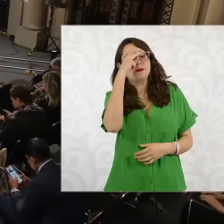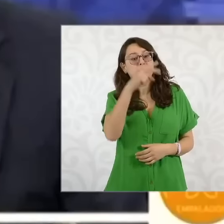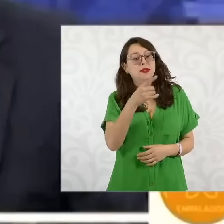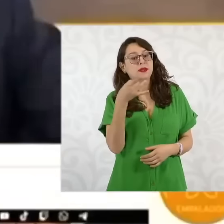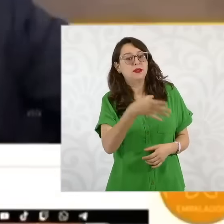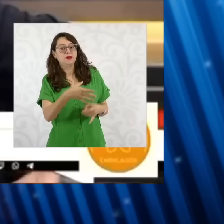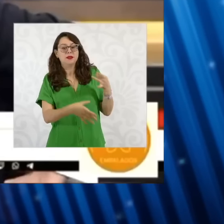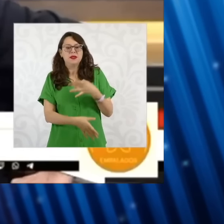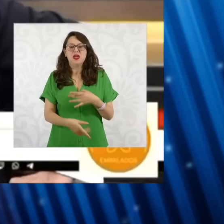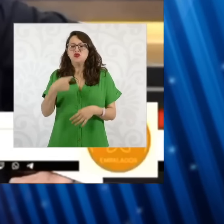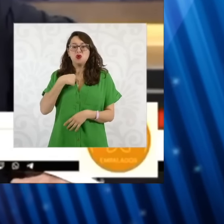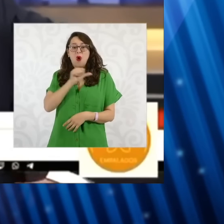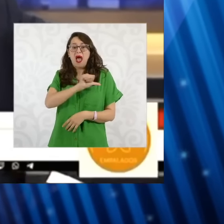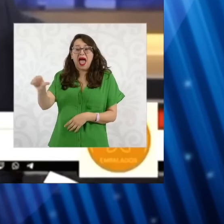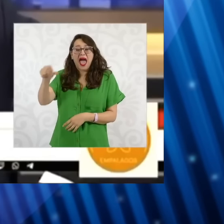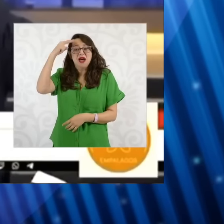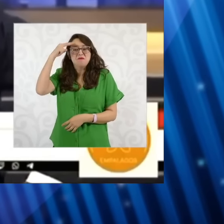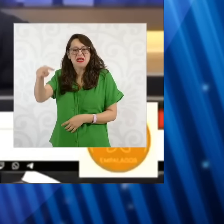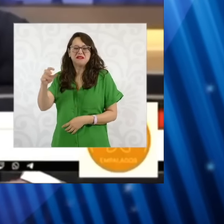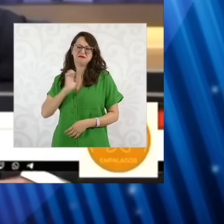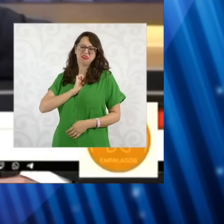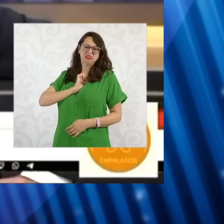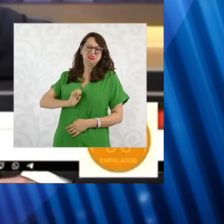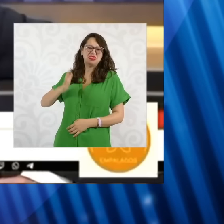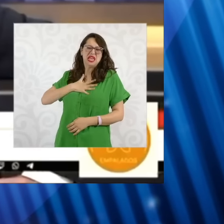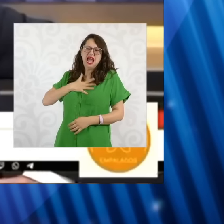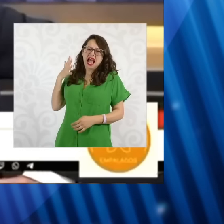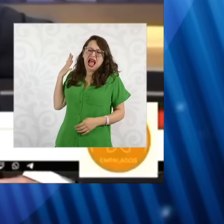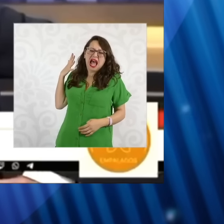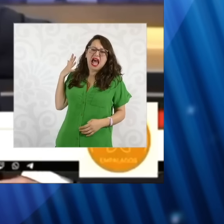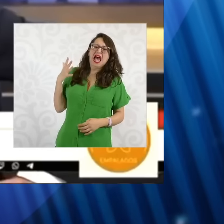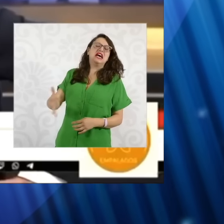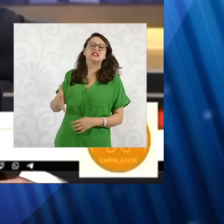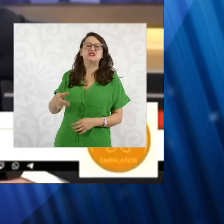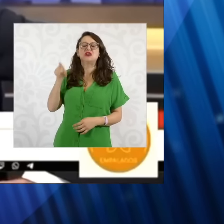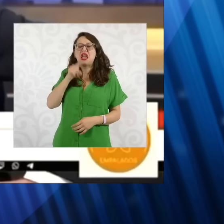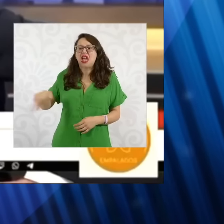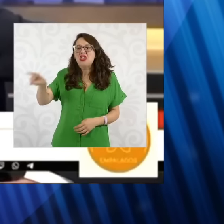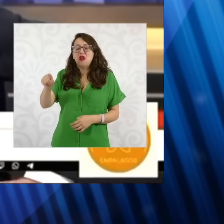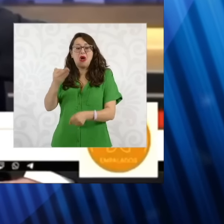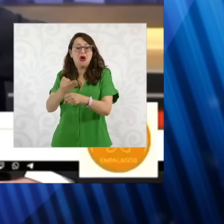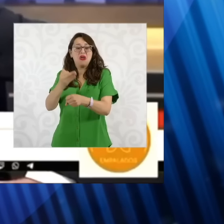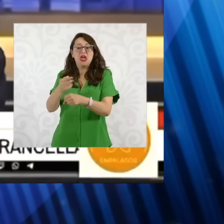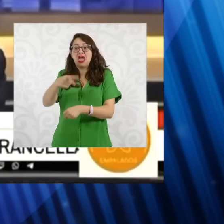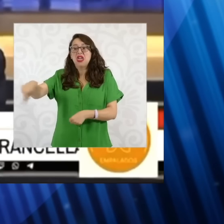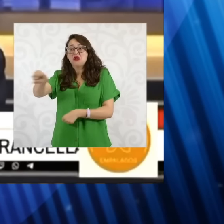mexicanos, los detesto con mi alma. El ahorita ese se los puede meter en el [ __ ] Eh, pero yo estoy